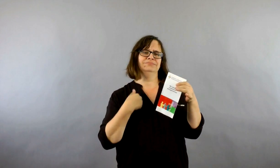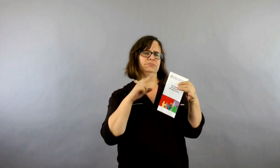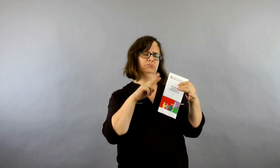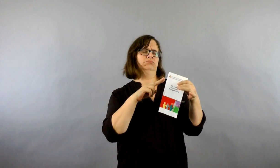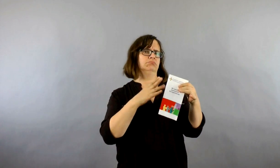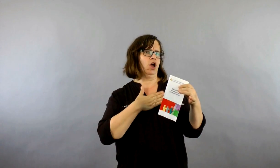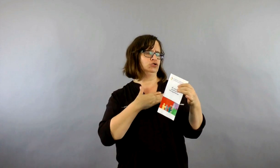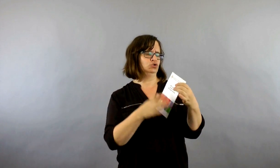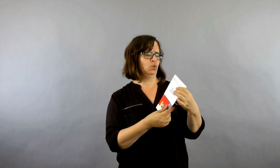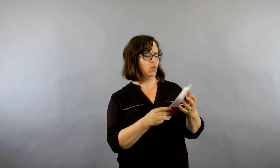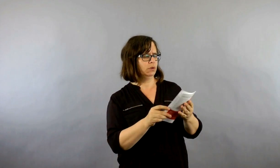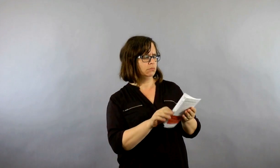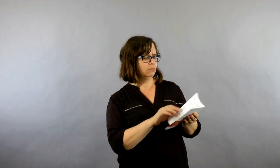Ich habe ihn gesehen und wundere mich.